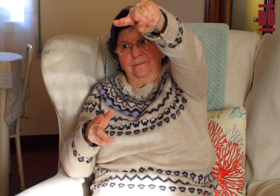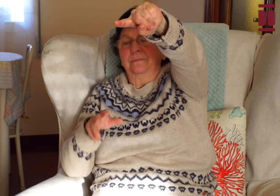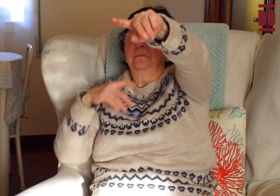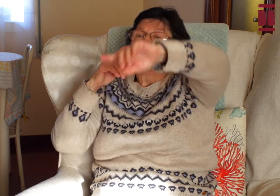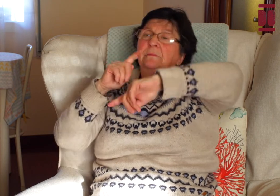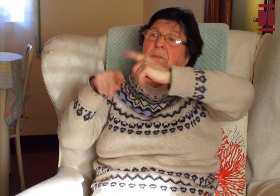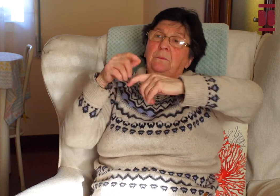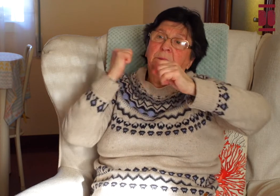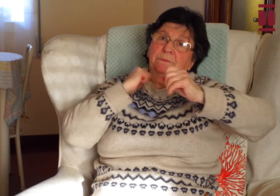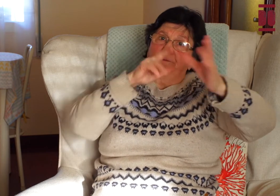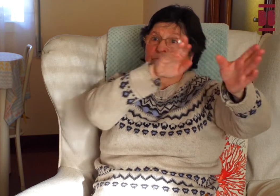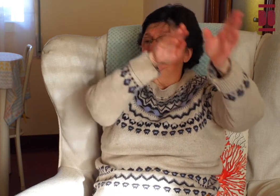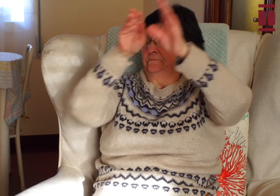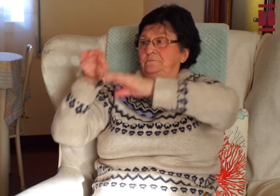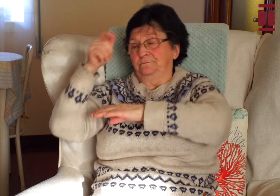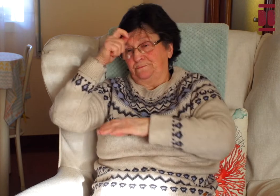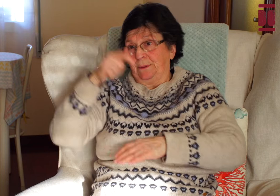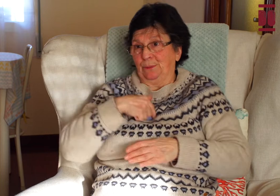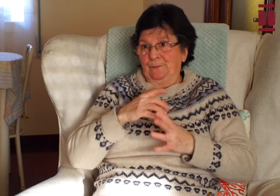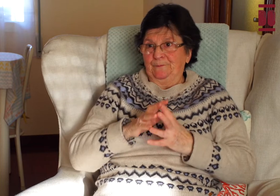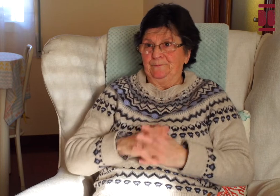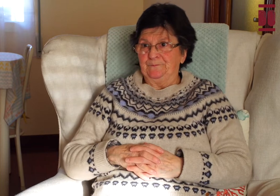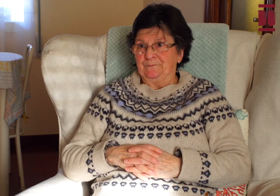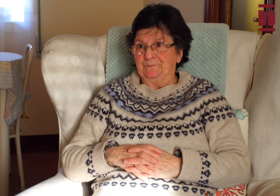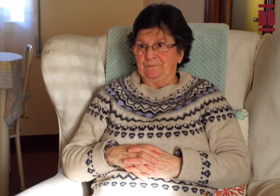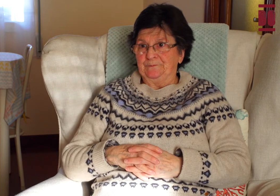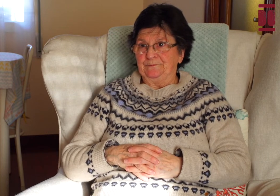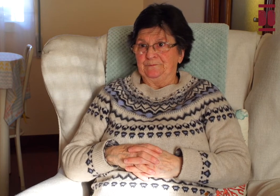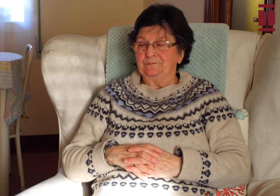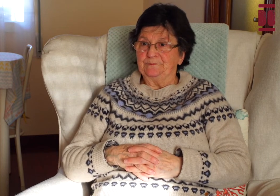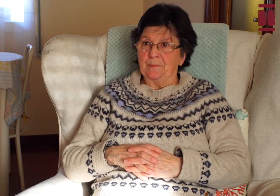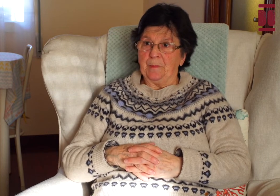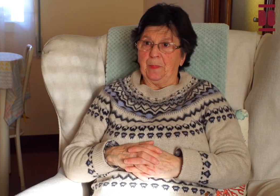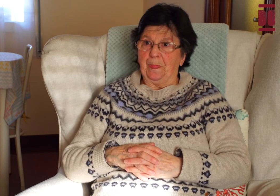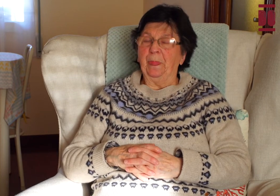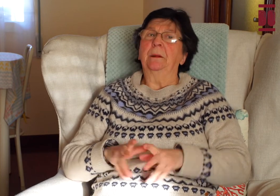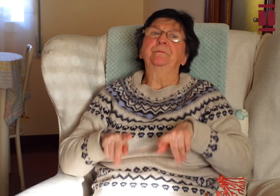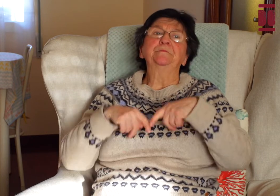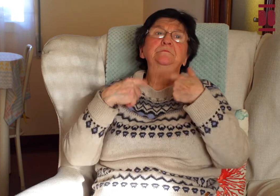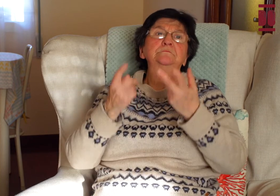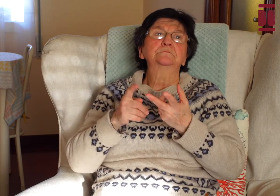La familia fue allí a recoger su cuerpo y lo trajeron a mi pueblo. Después. Otros hombres de malas